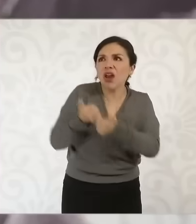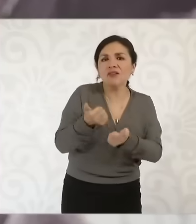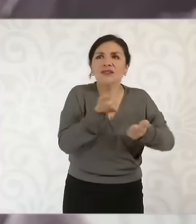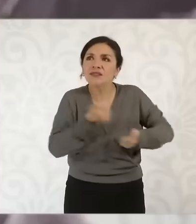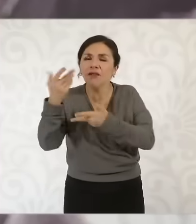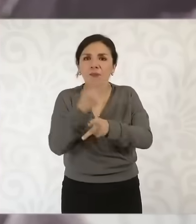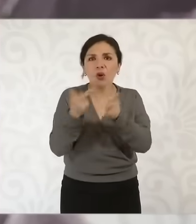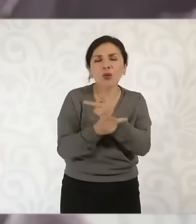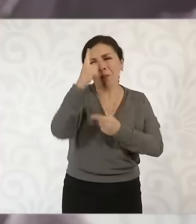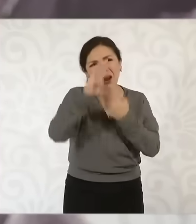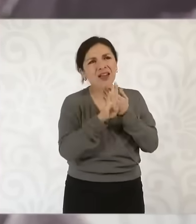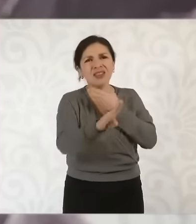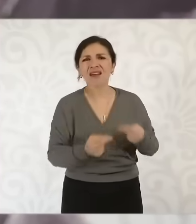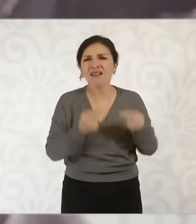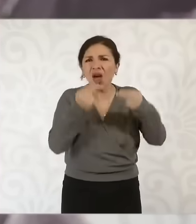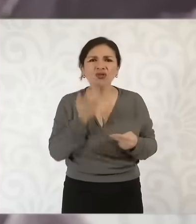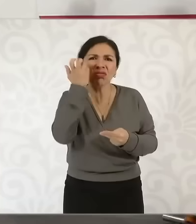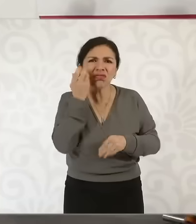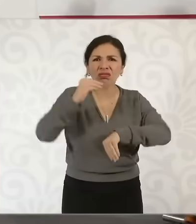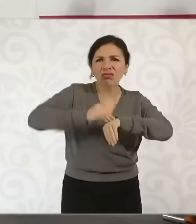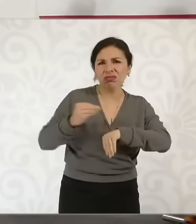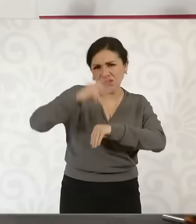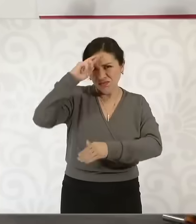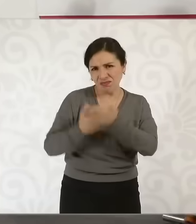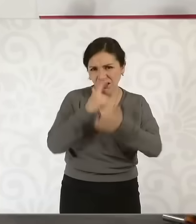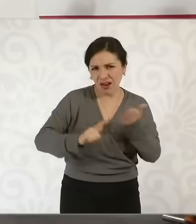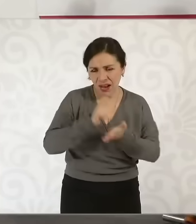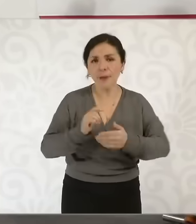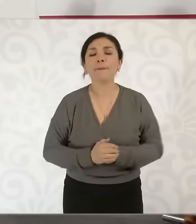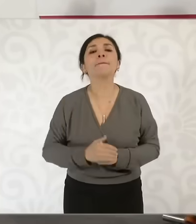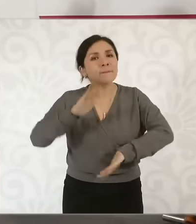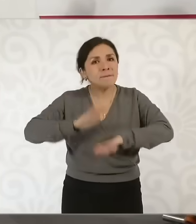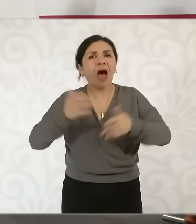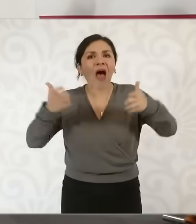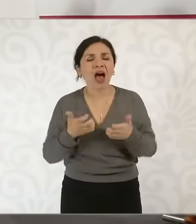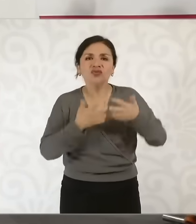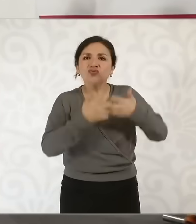comercio ilícito, el aumento de la producción de gas natural, incorporación de nuevos yacimientos